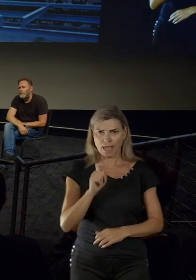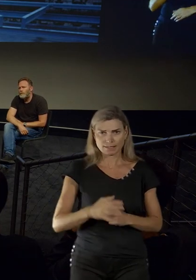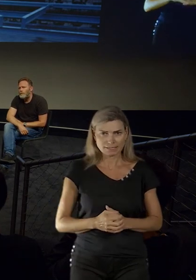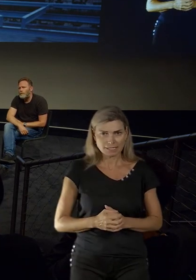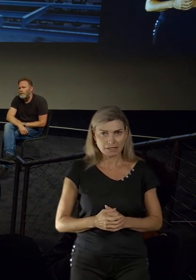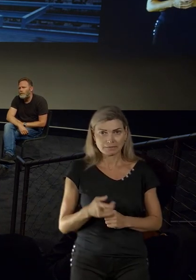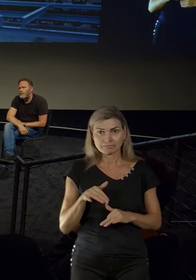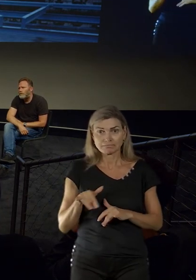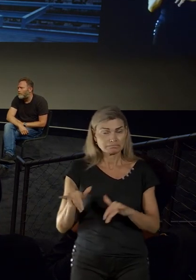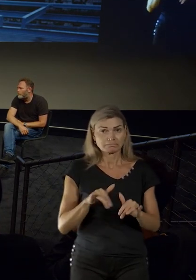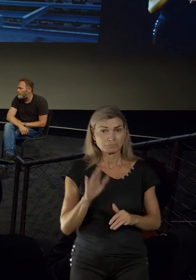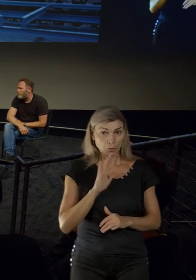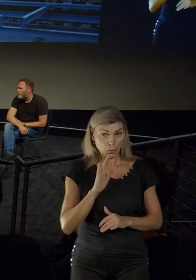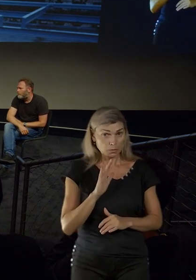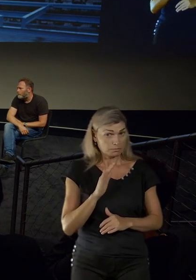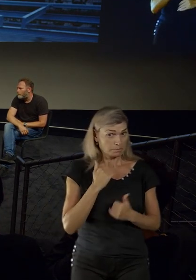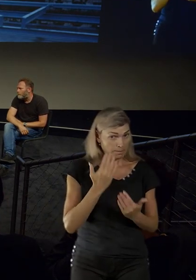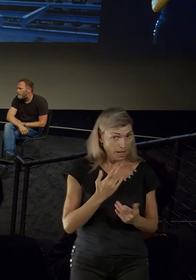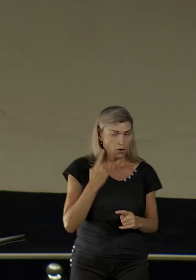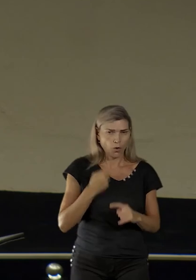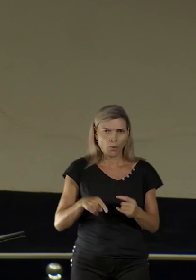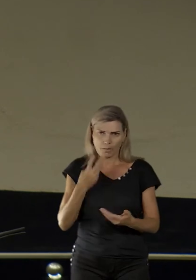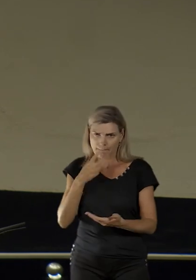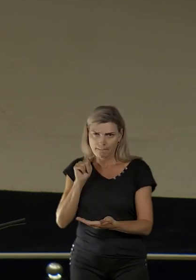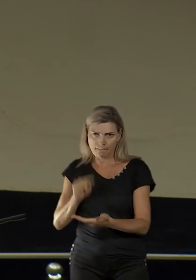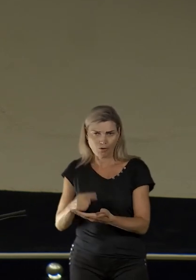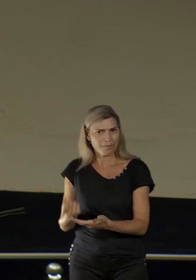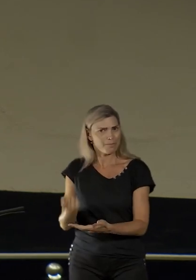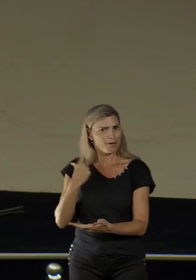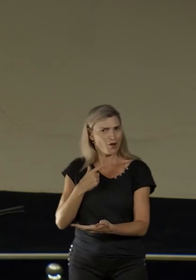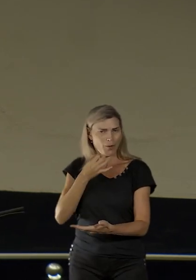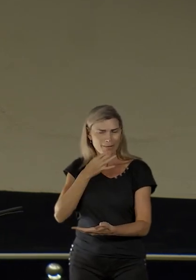kteří nás sledují na dálku. Tak já se tady zeptám na dotaz,